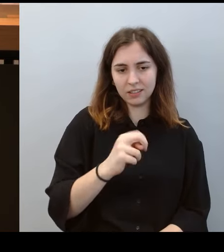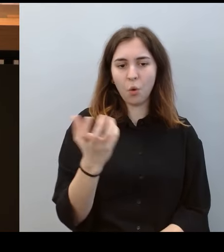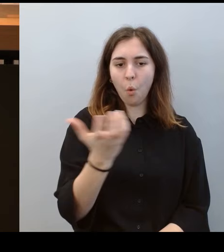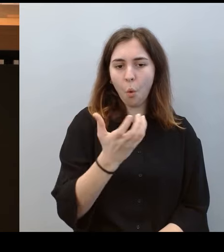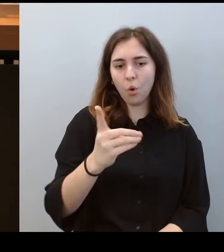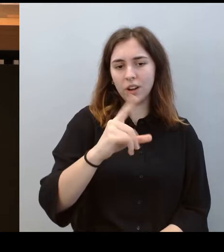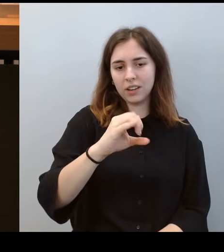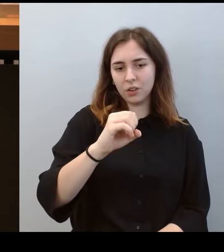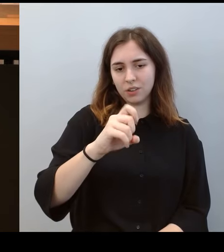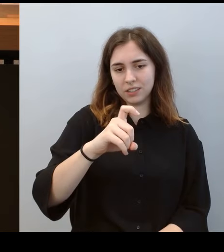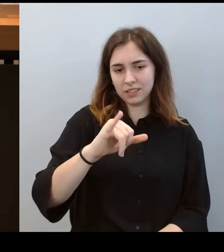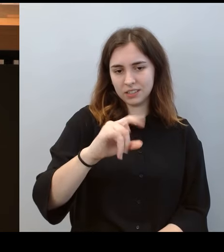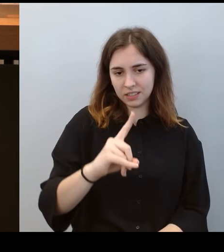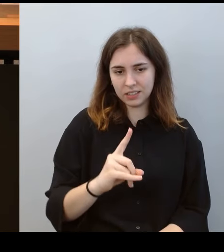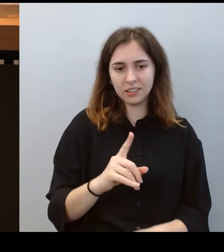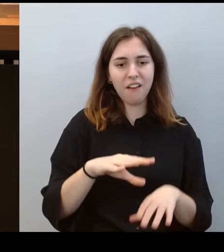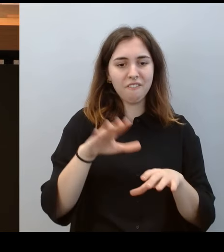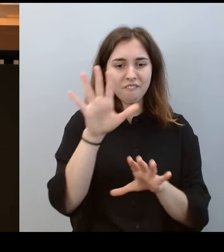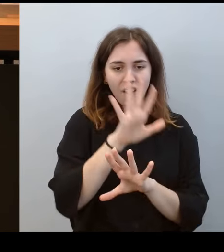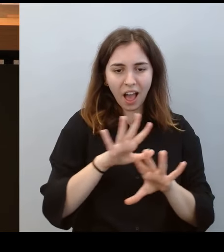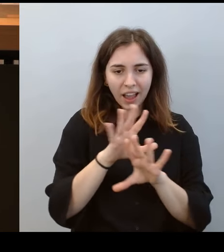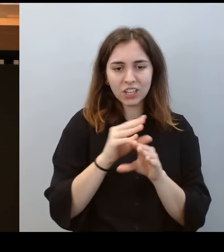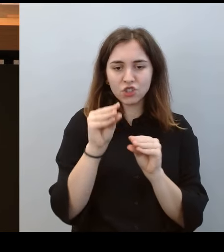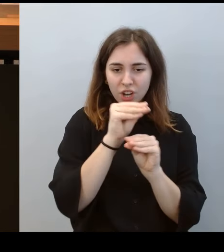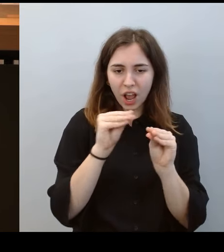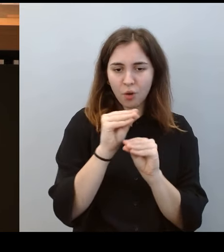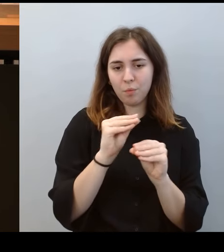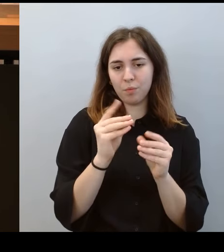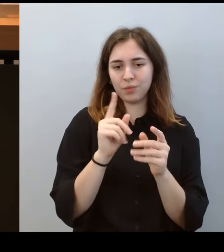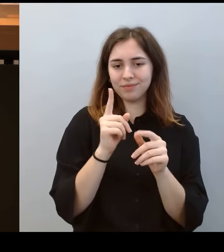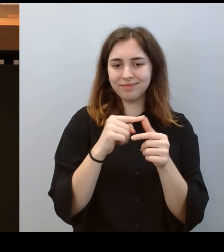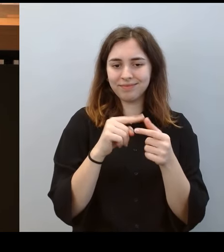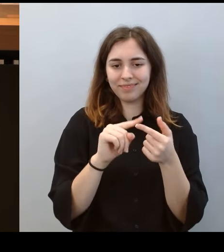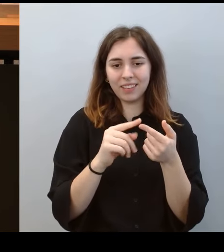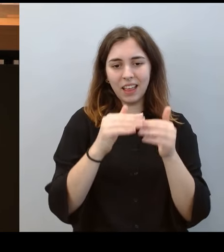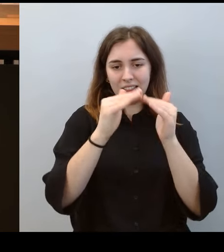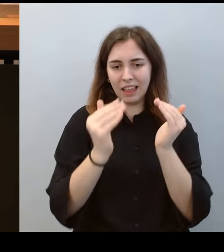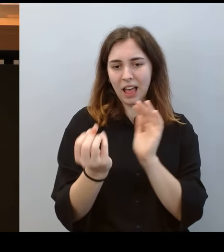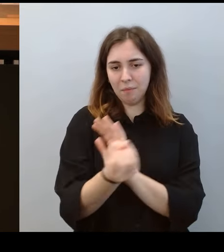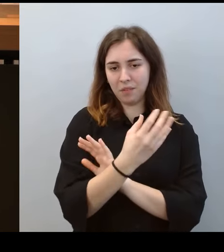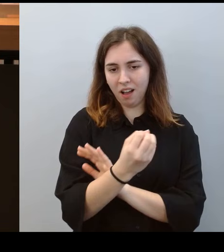Und und jetzt kommen wir mal ein bisschen wieder zu den Fakten. Wenn Sie sich die Ergebnisse der jüngsten Messungen und Untersuchungen